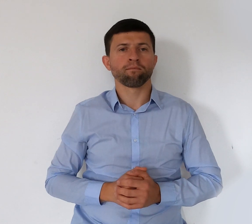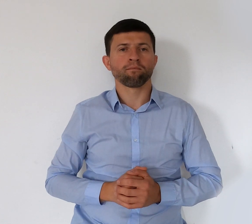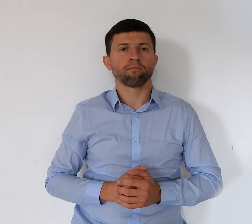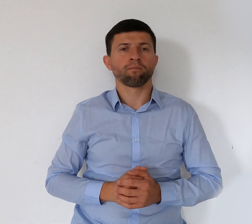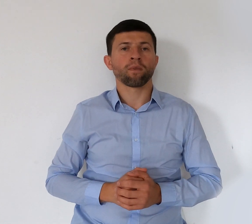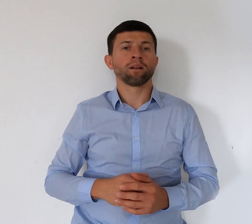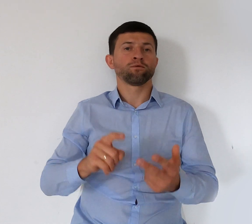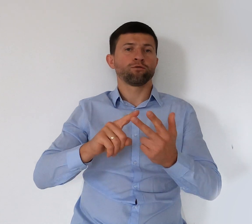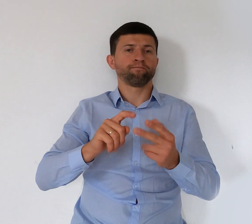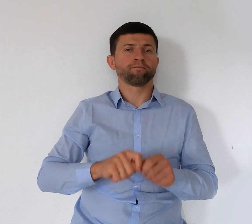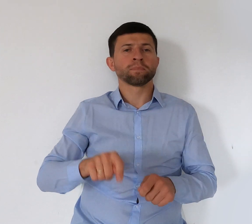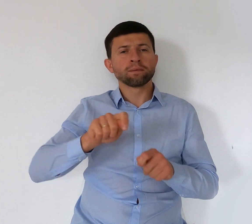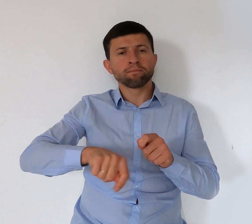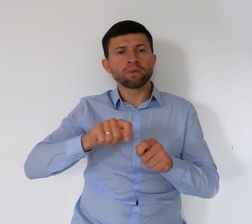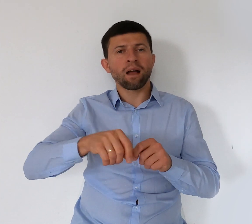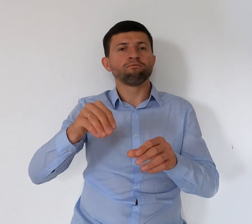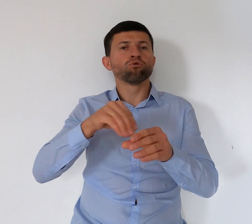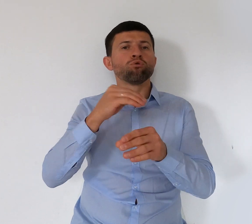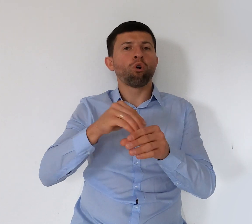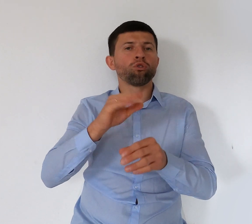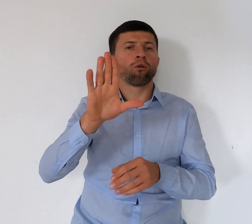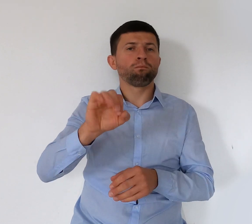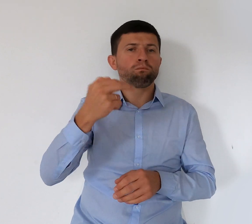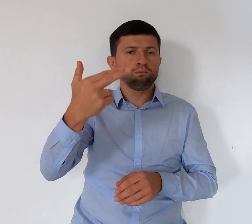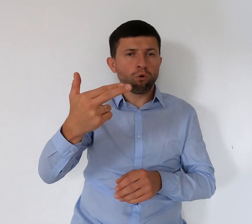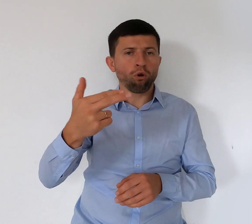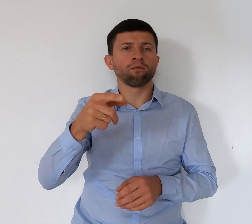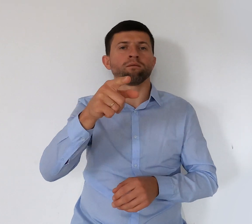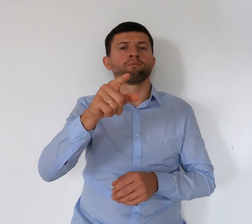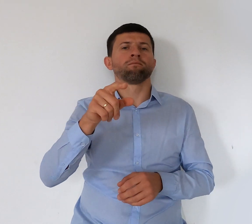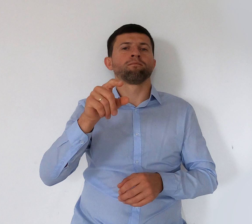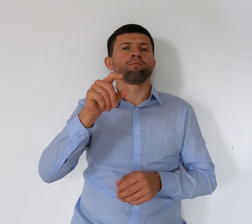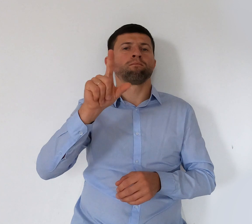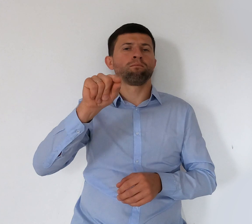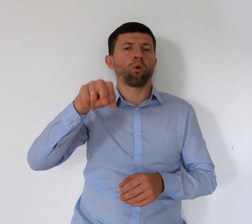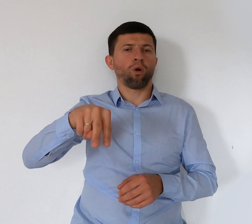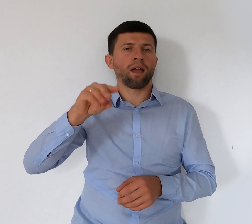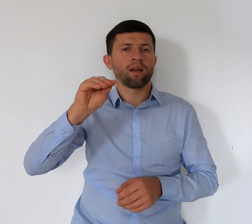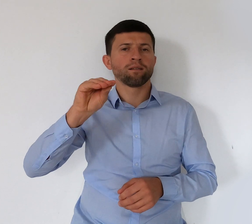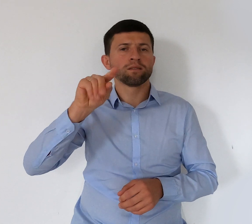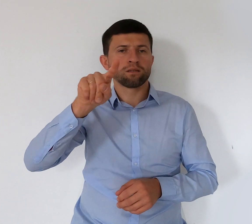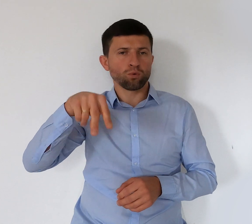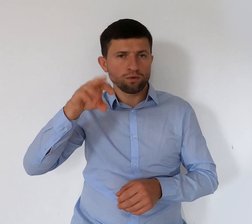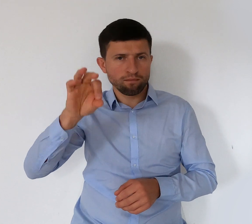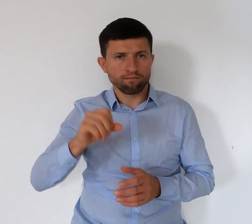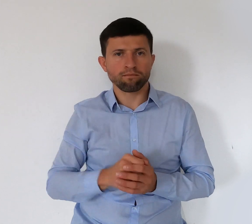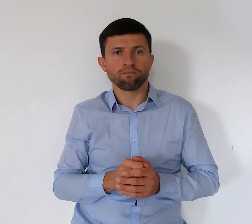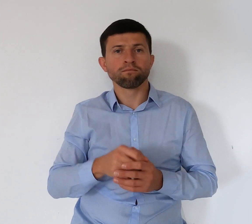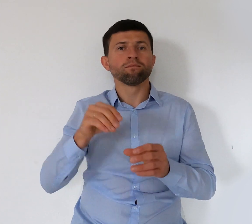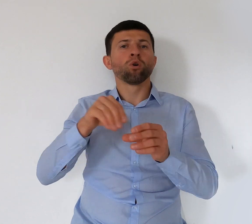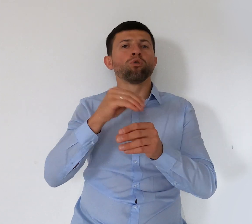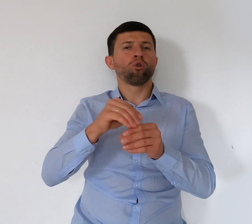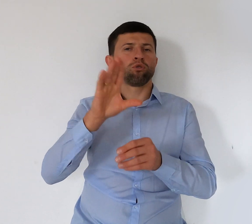3. Sprawdź saldo bonu na PUE ZUS.